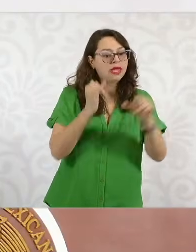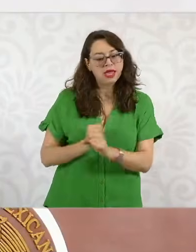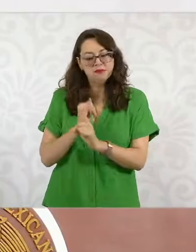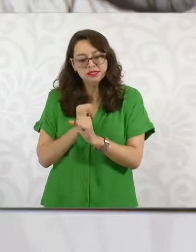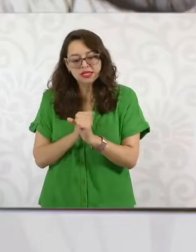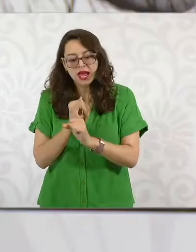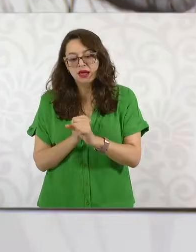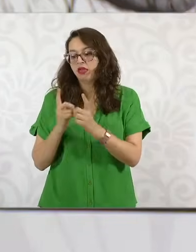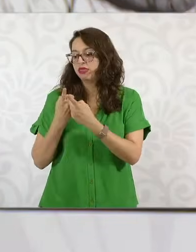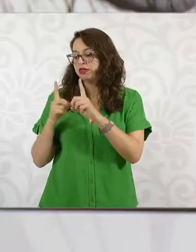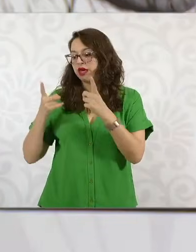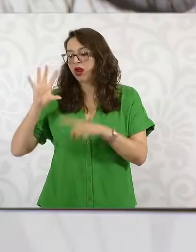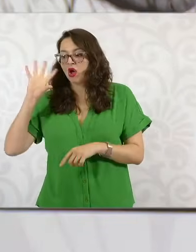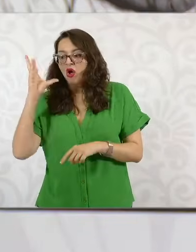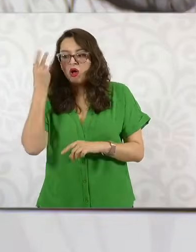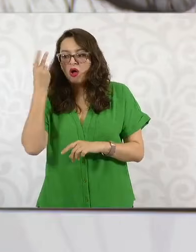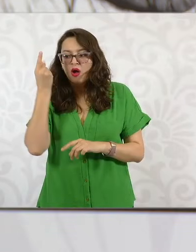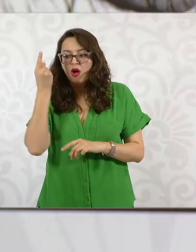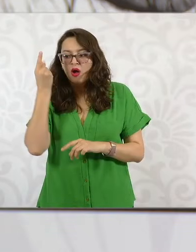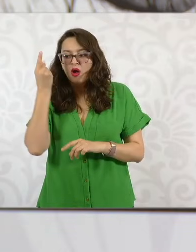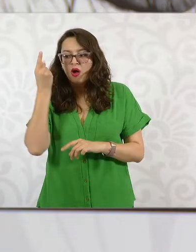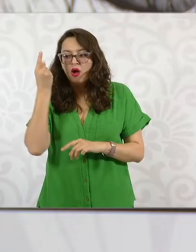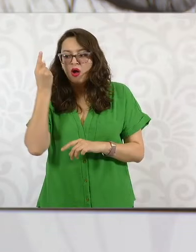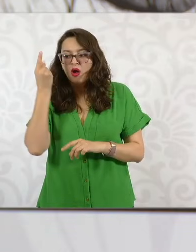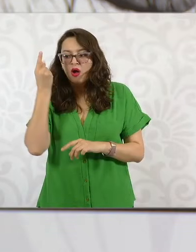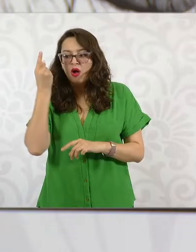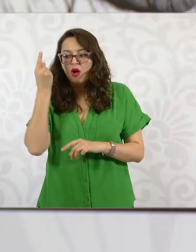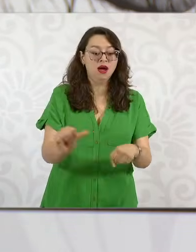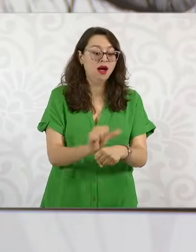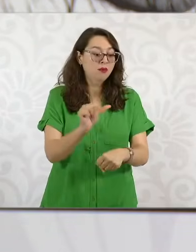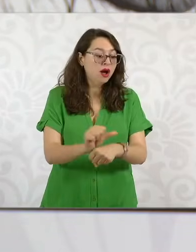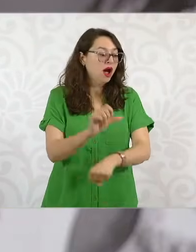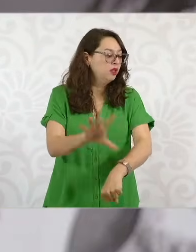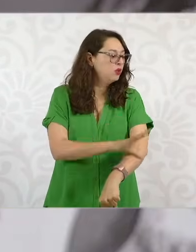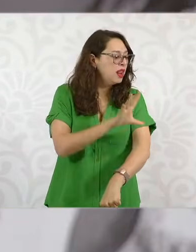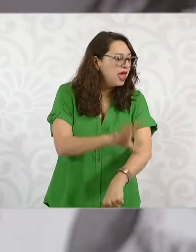Por eso tenemos proyectos estratégicos como el vehículo eléctrico o el eh